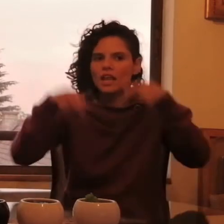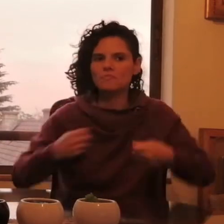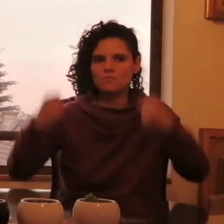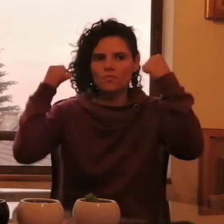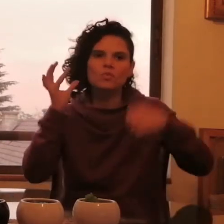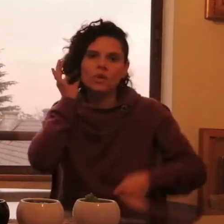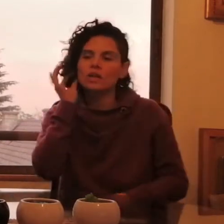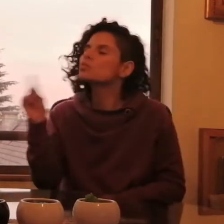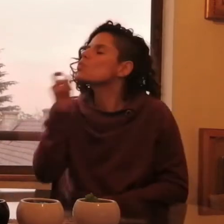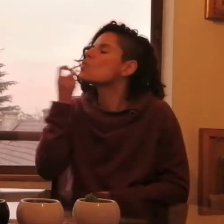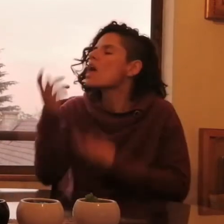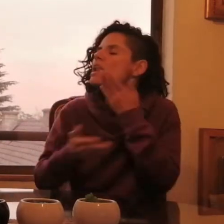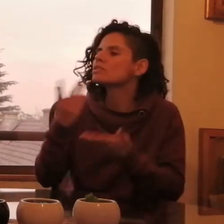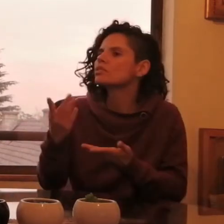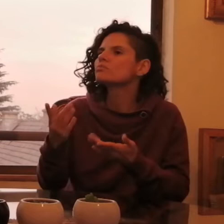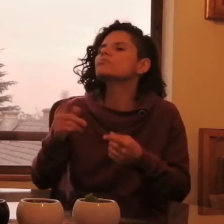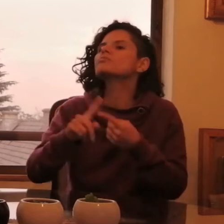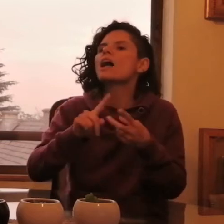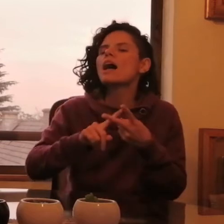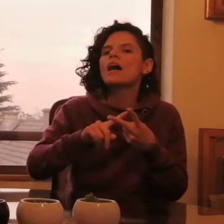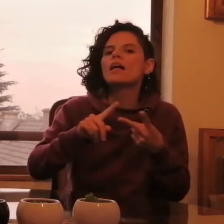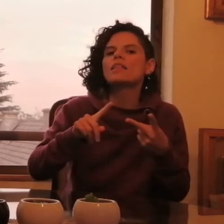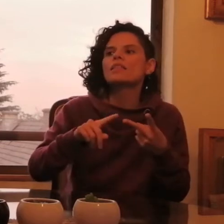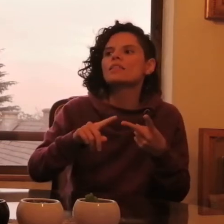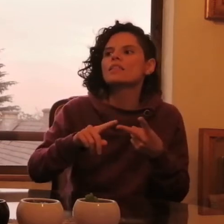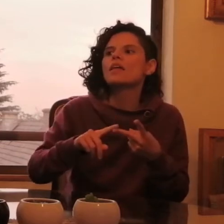canción quiere escuchar - la de Frank's White Canvas - Wake Up entonces vamos a